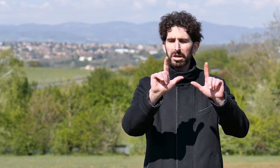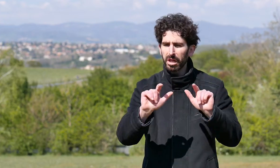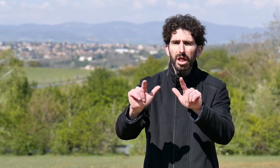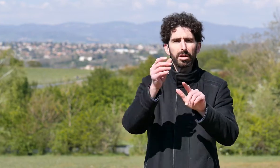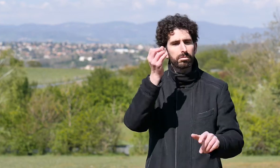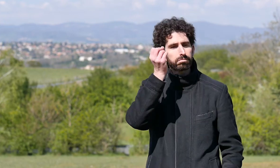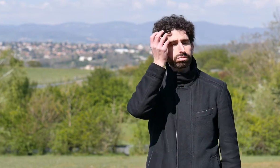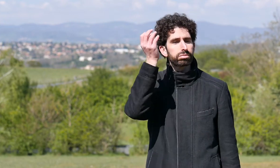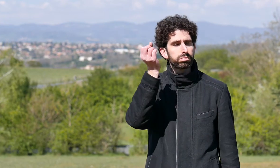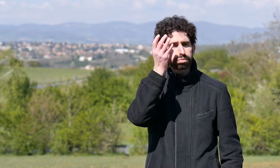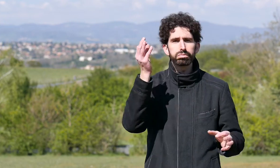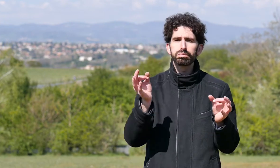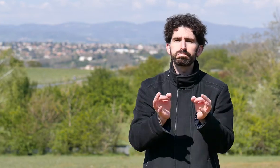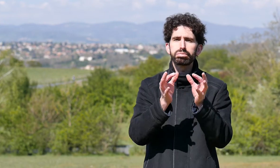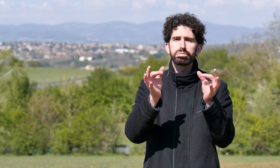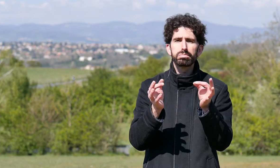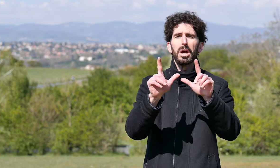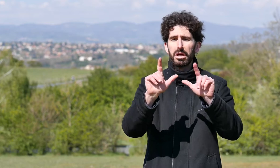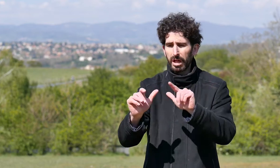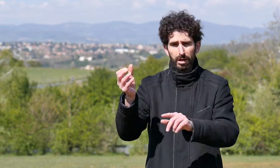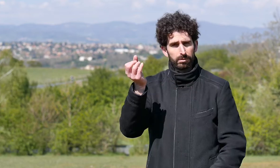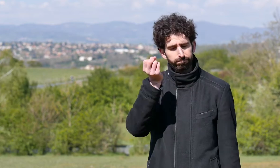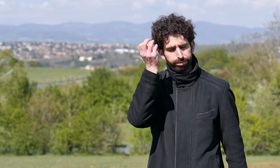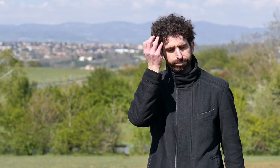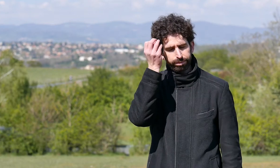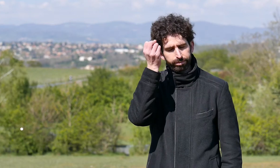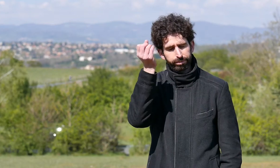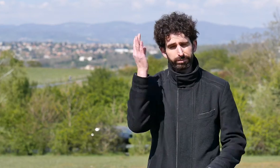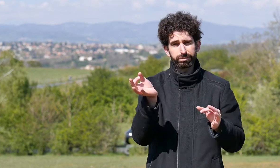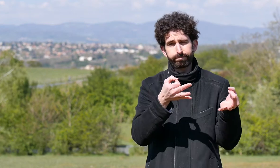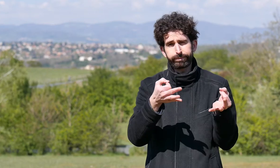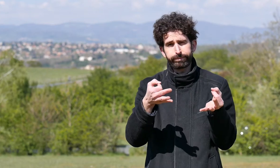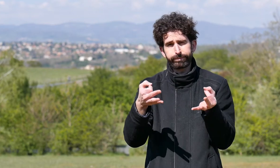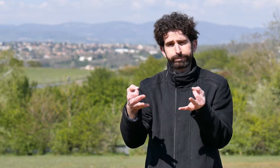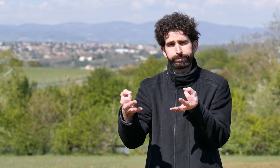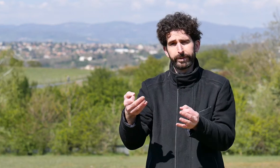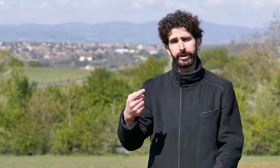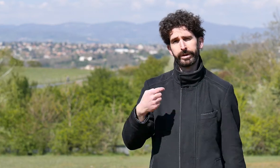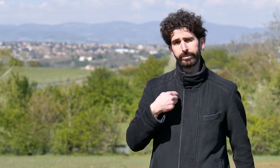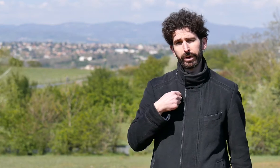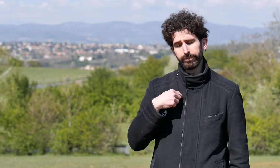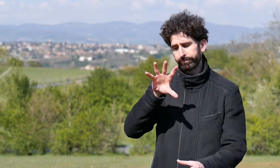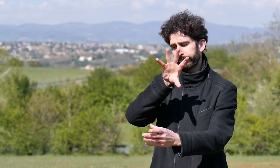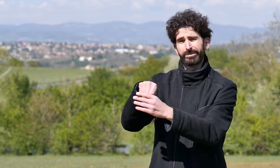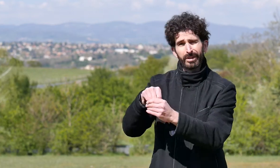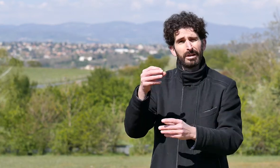Ponctuelle pour d'autres personnes et en continu pour d'autres encore. Et moi, je fais partie de ceux